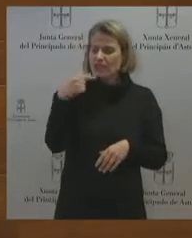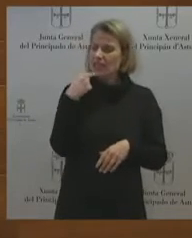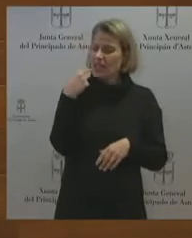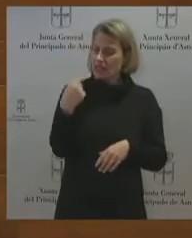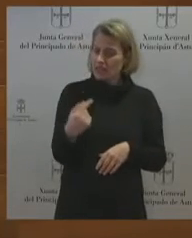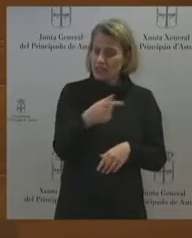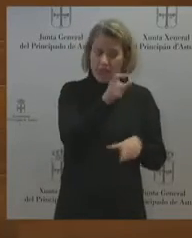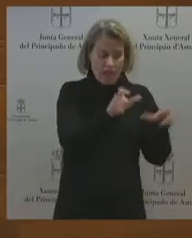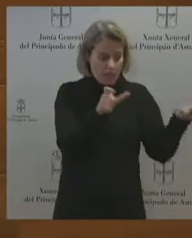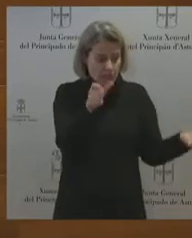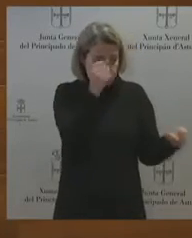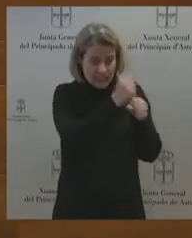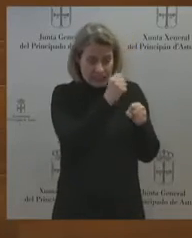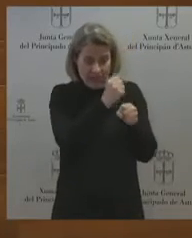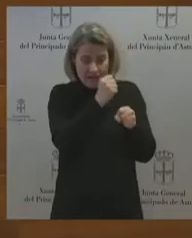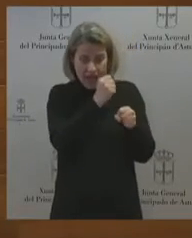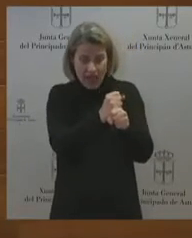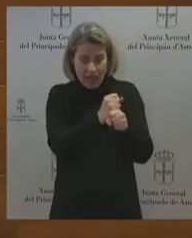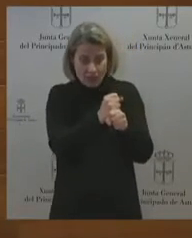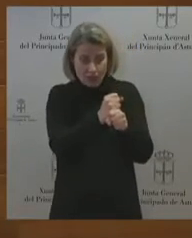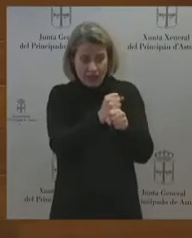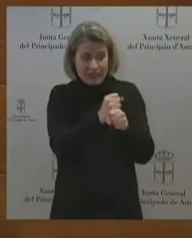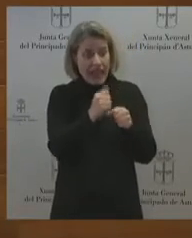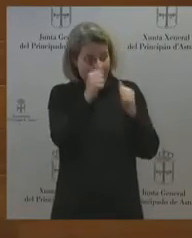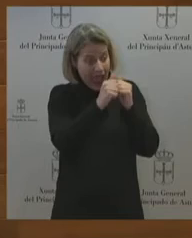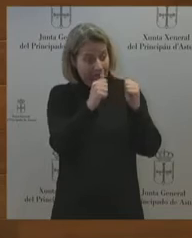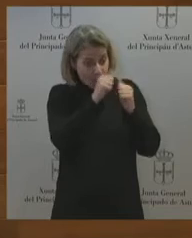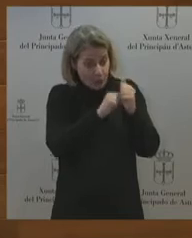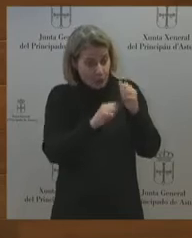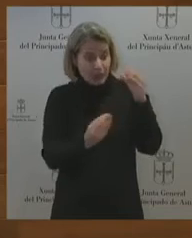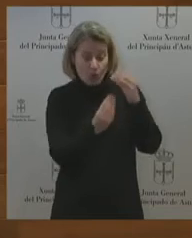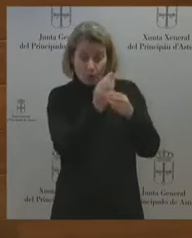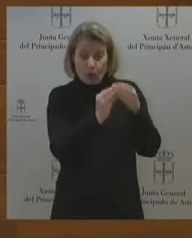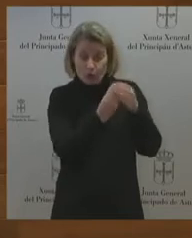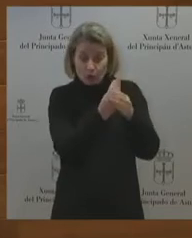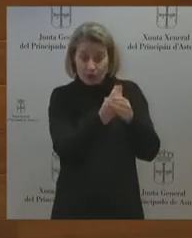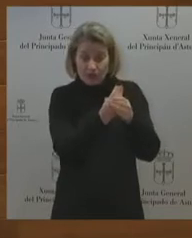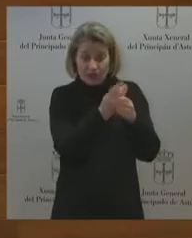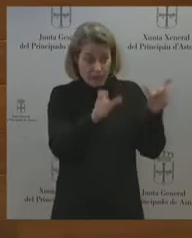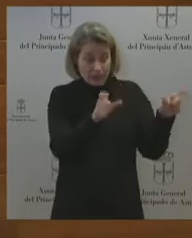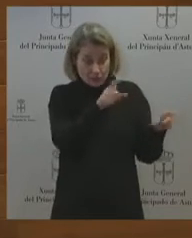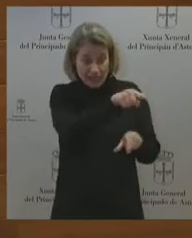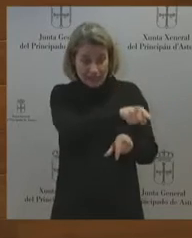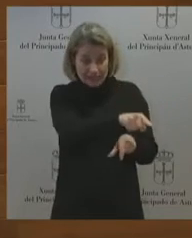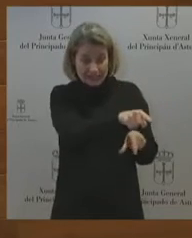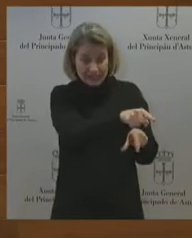que se fabriquen esos equipos de protección en una situación de pandemia. Esta es la enorme paradoja.